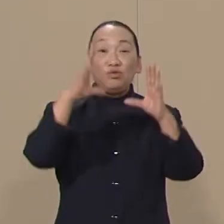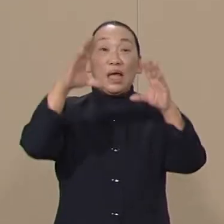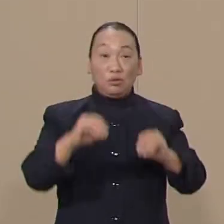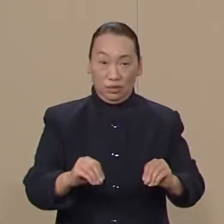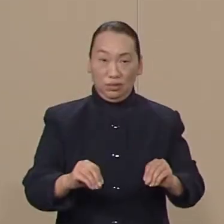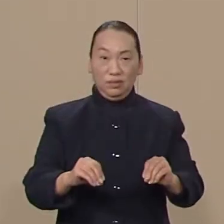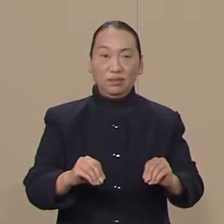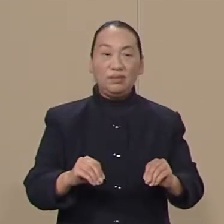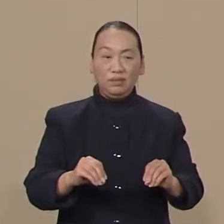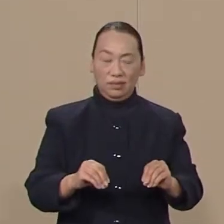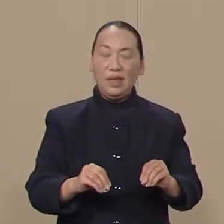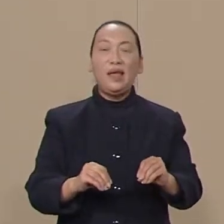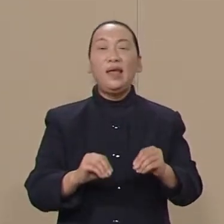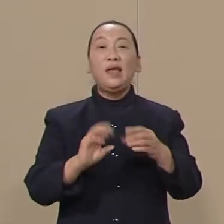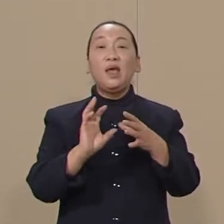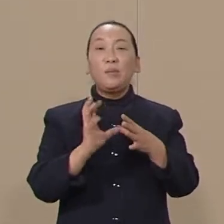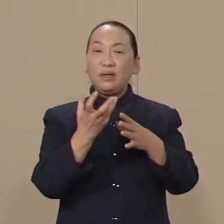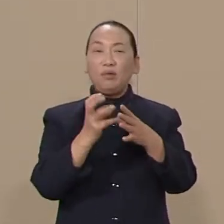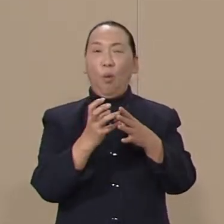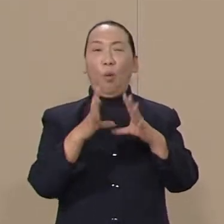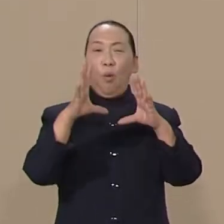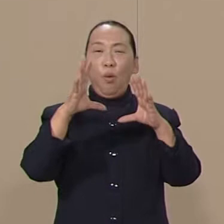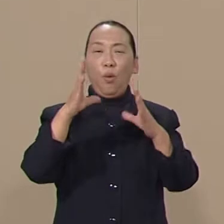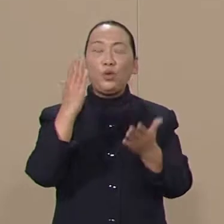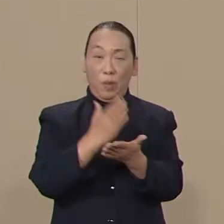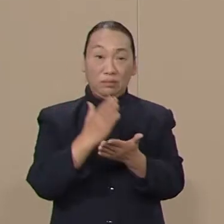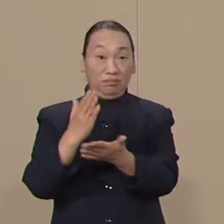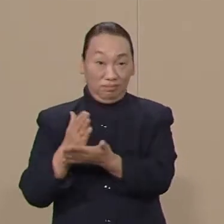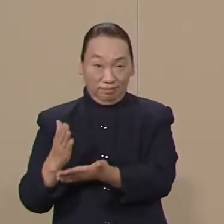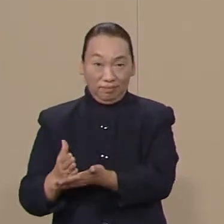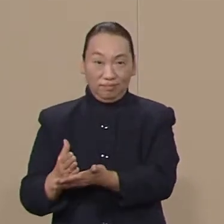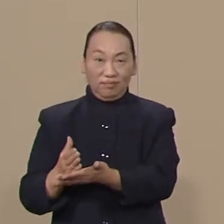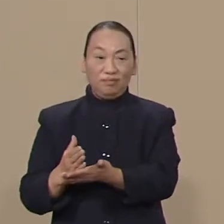原発を廃炉にしていく 電源三法を改正をして